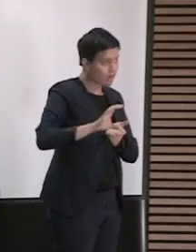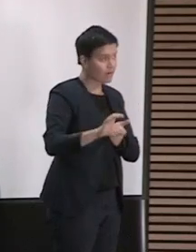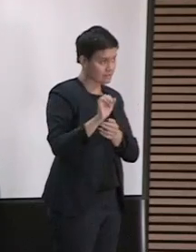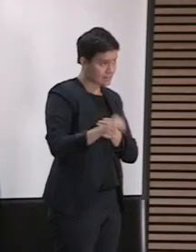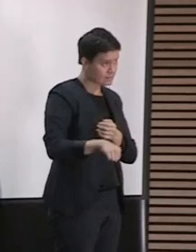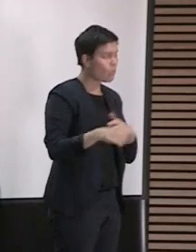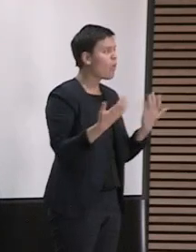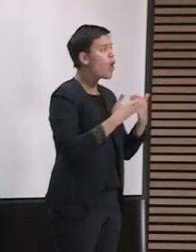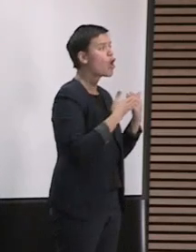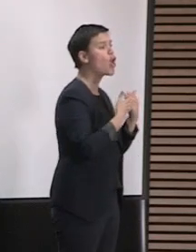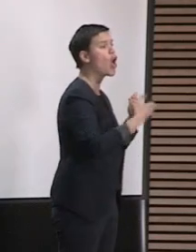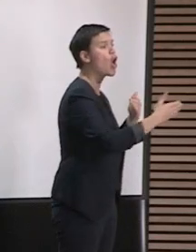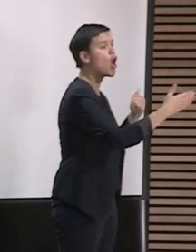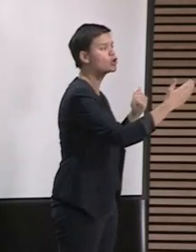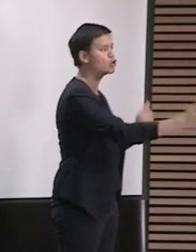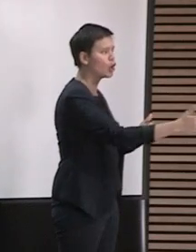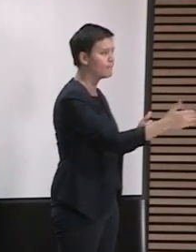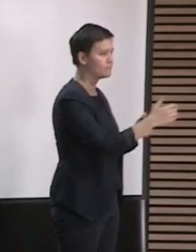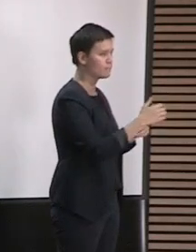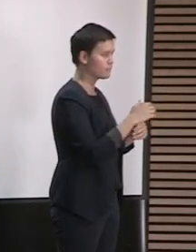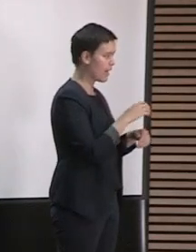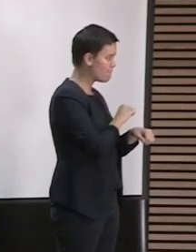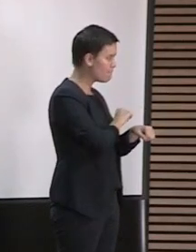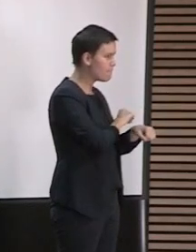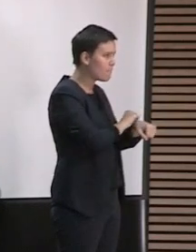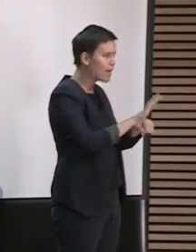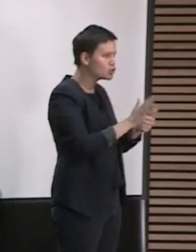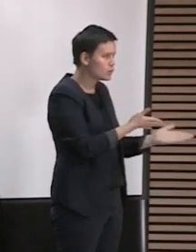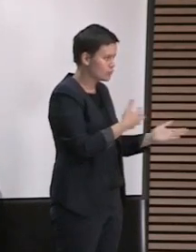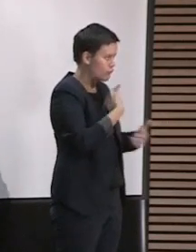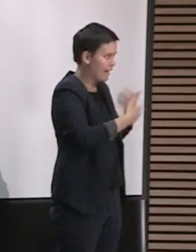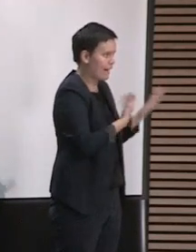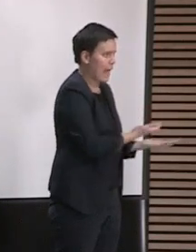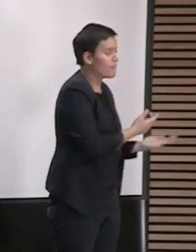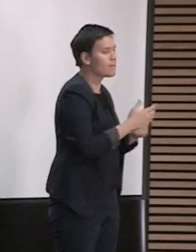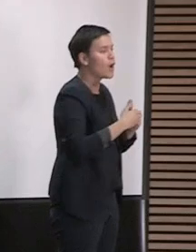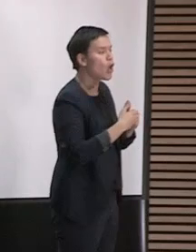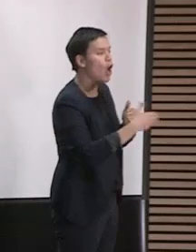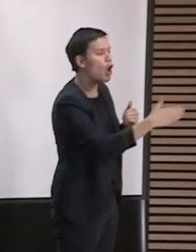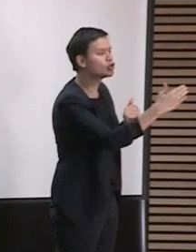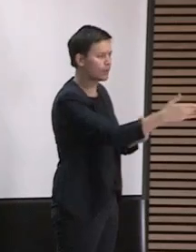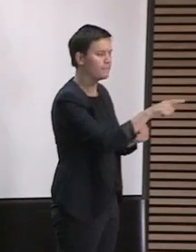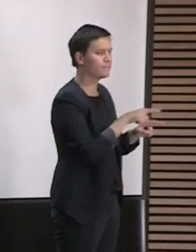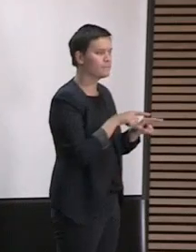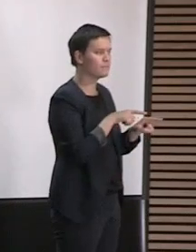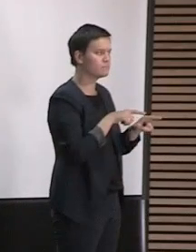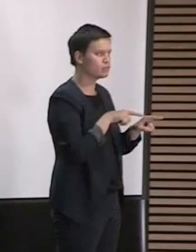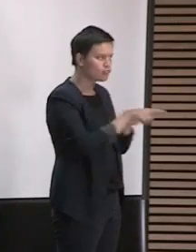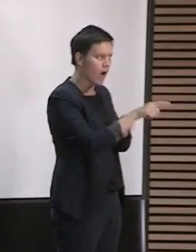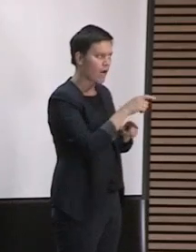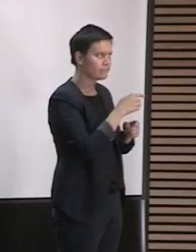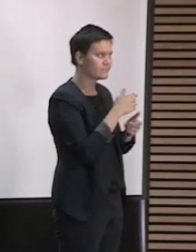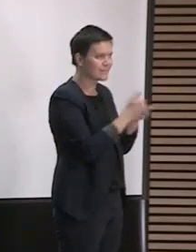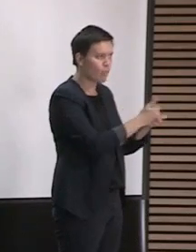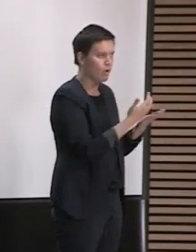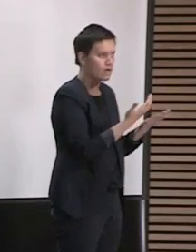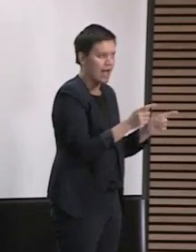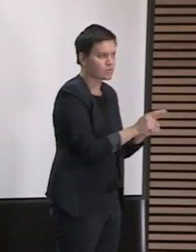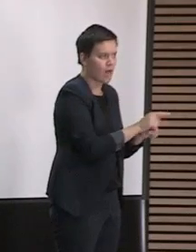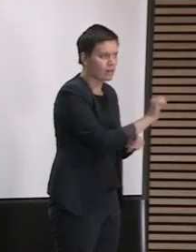etahi atu ko nga kaupapa ko nga